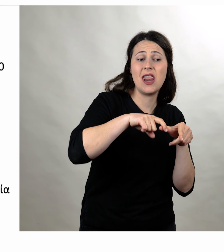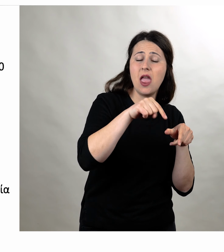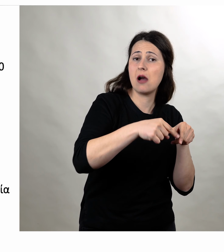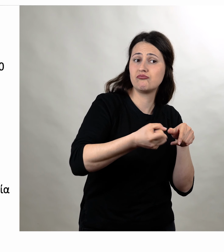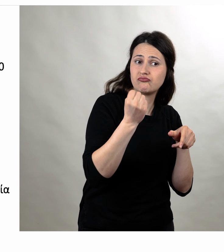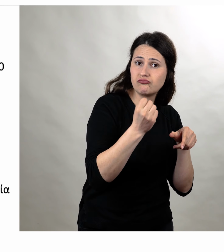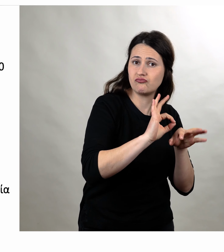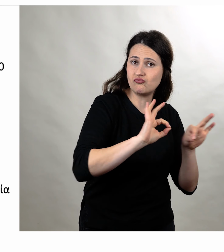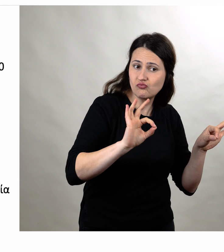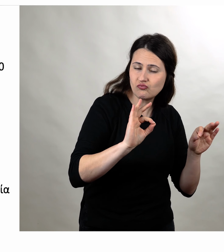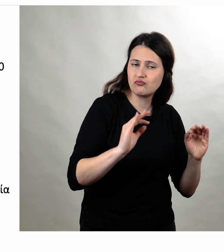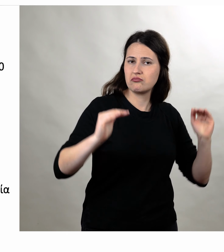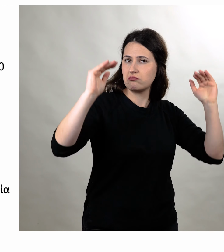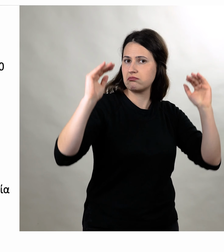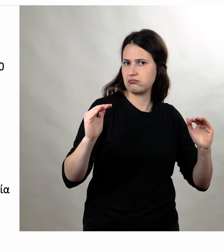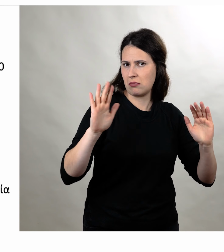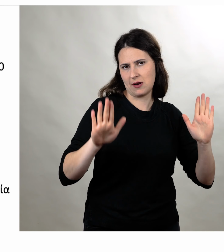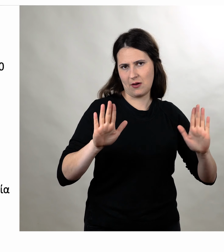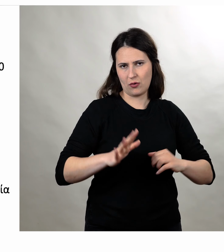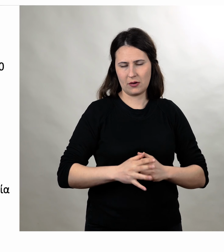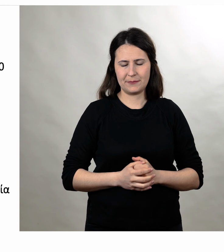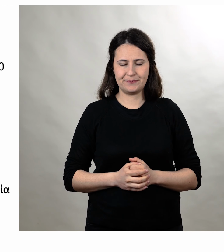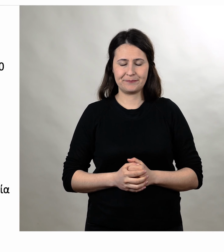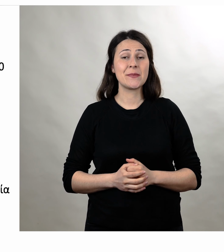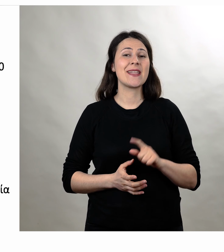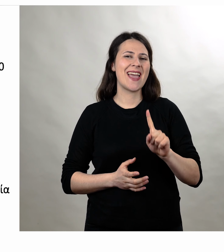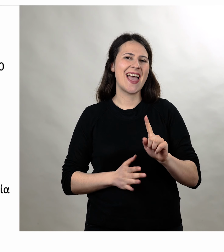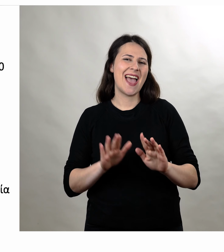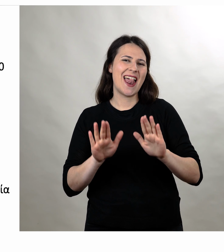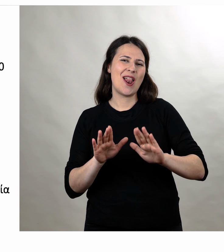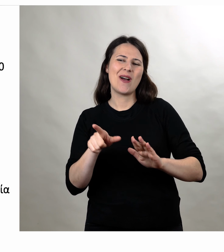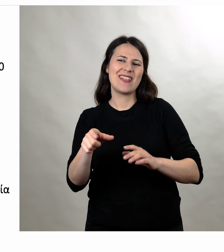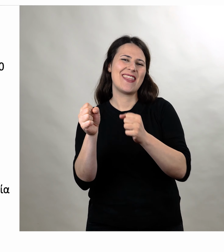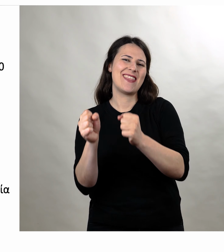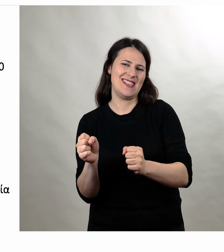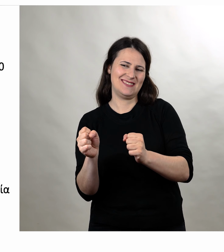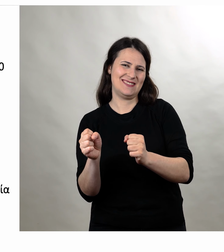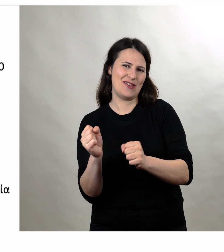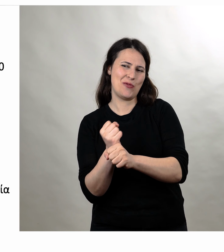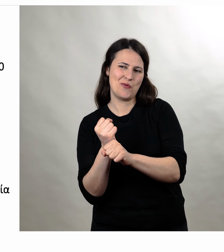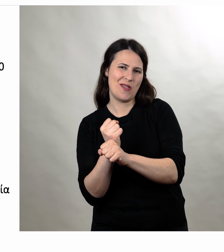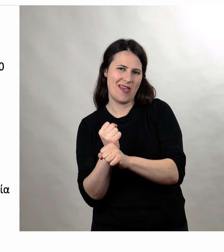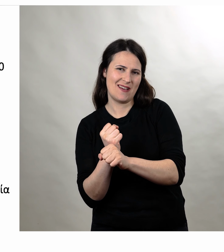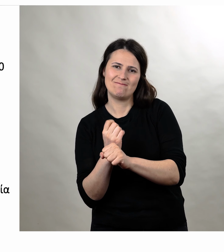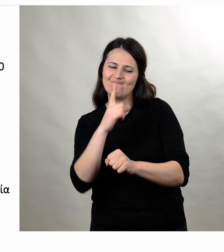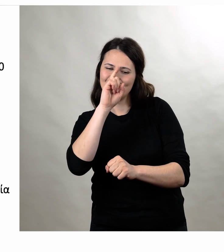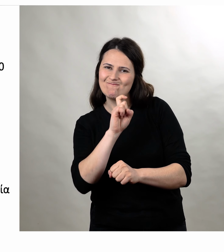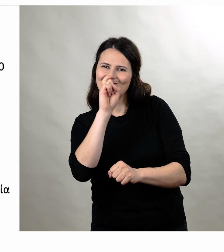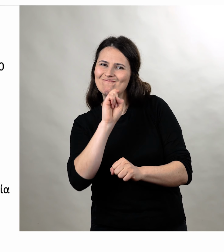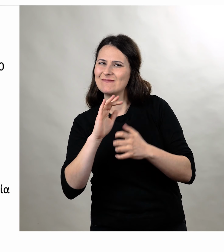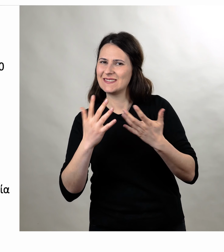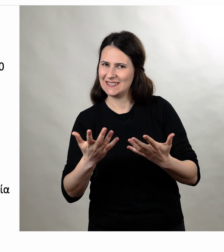Κυρίως όμως εξαρτώνται από τη θέση τους και τα καθήκοντά τους.